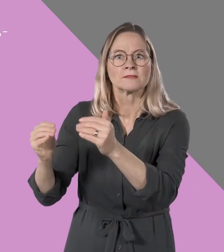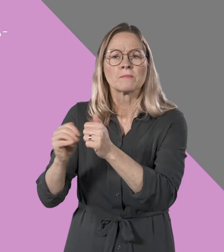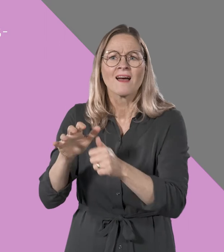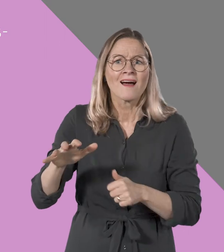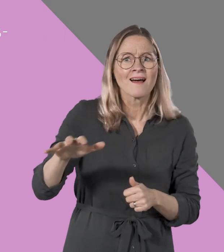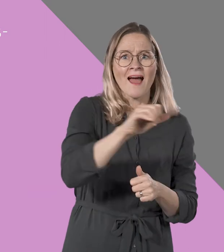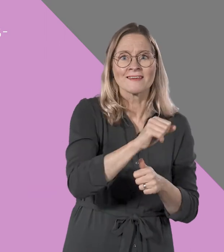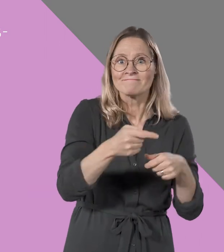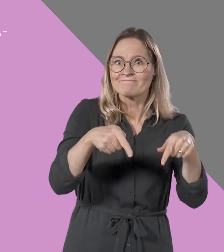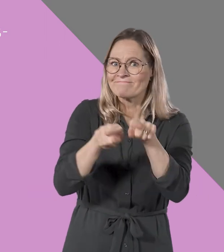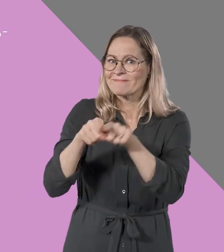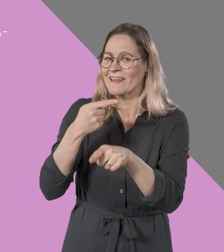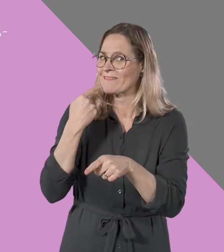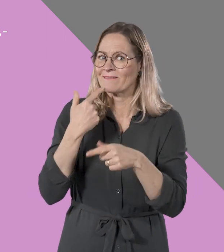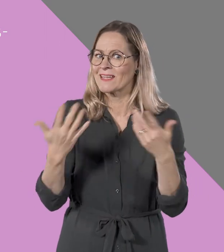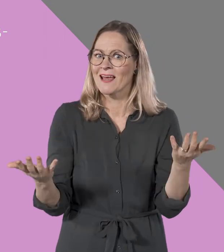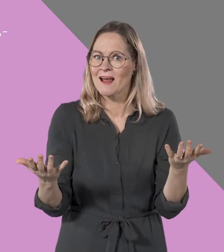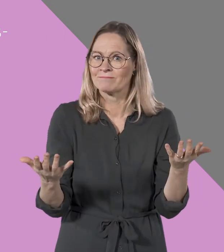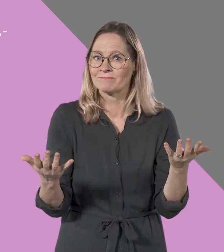mutta kaikilta osin ne eivät edelleenkään toteudu.